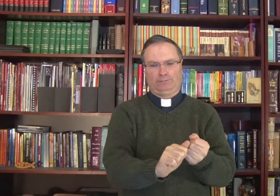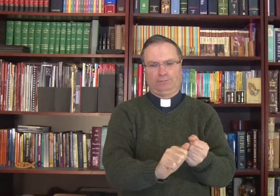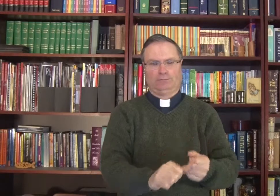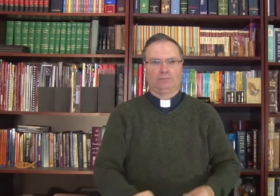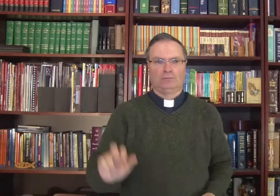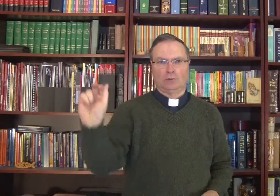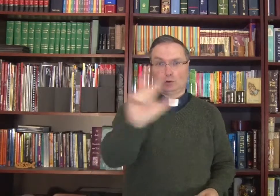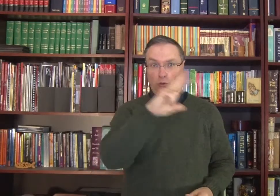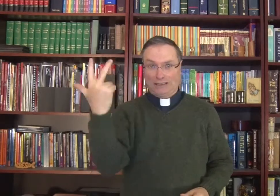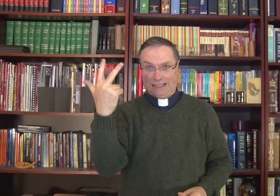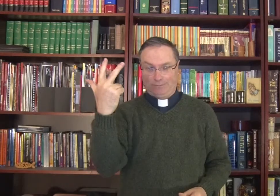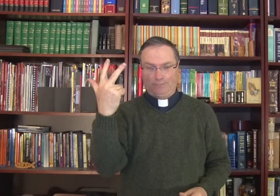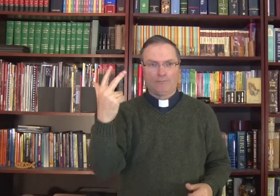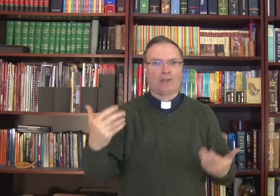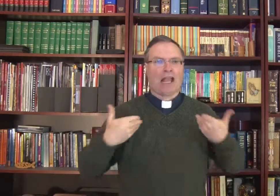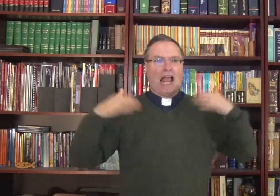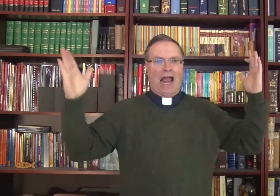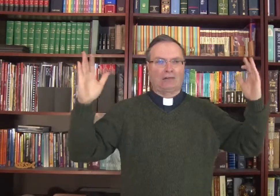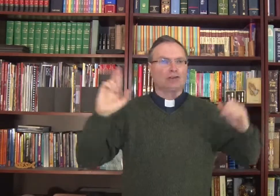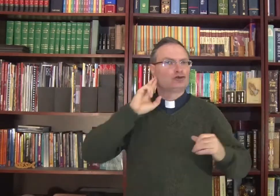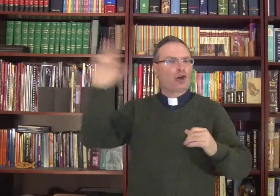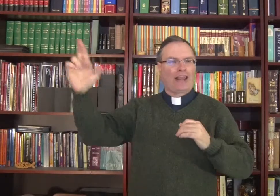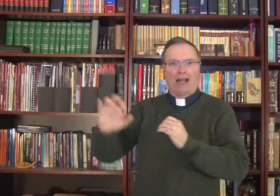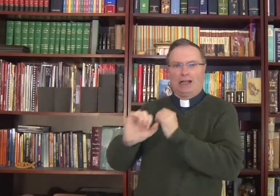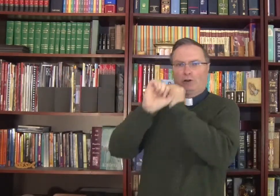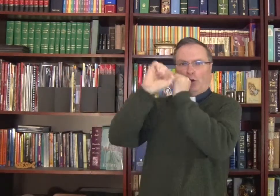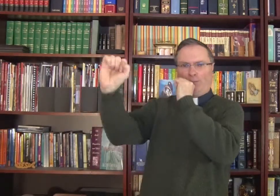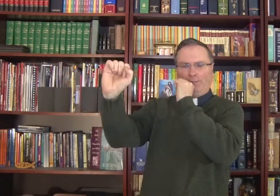Le troisième ange sonna de la trompette,